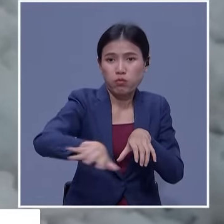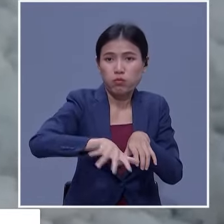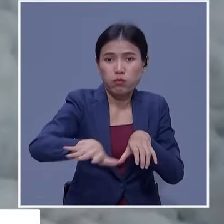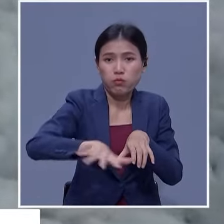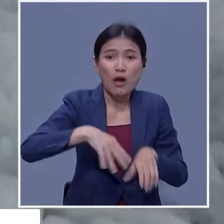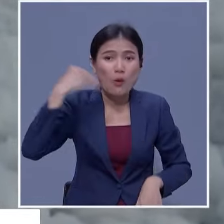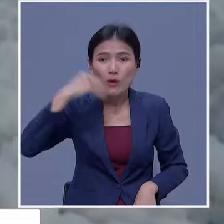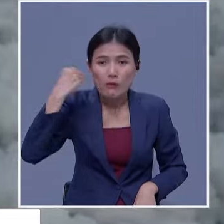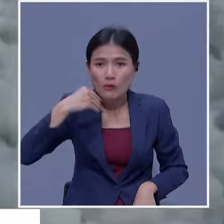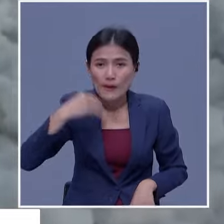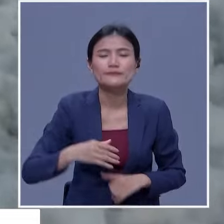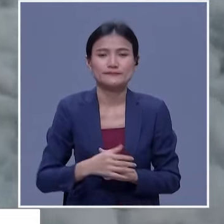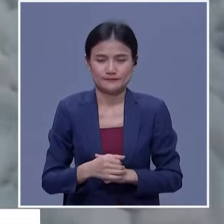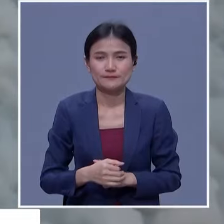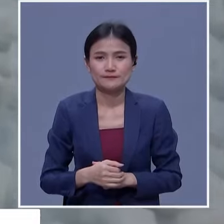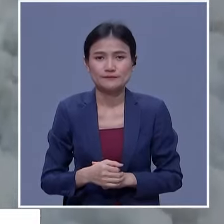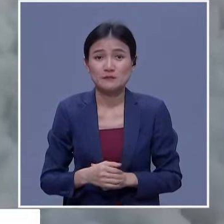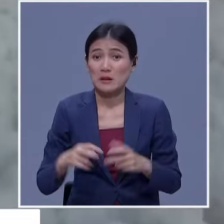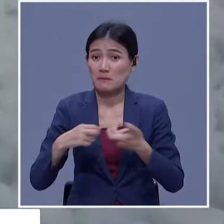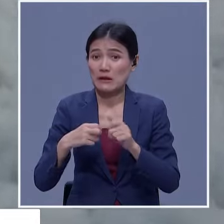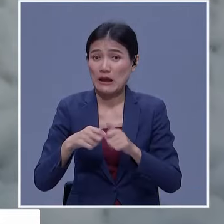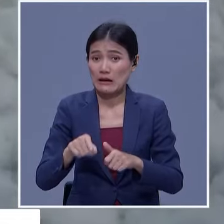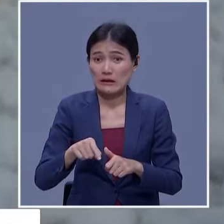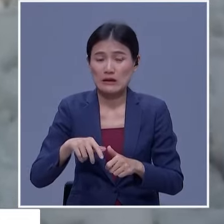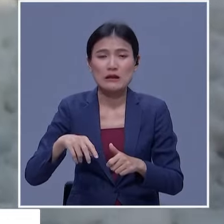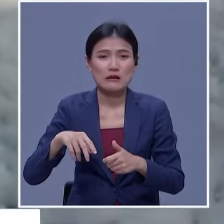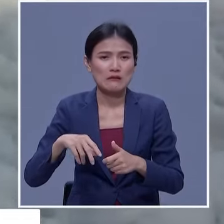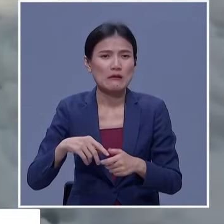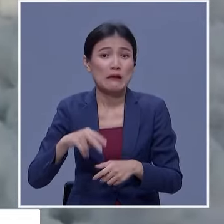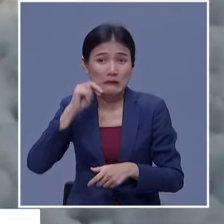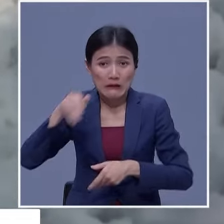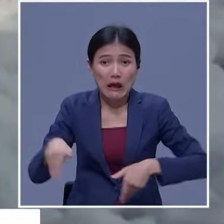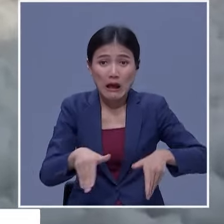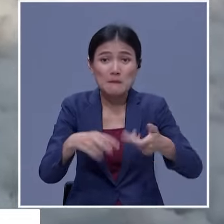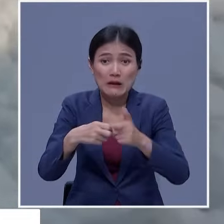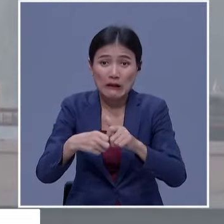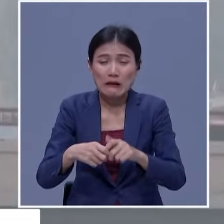ค่ะนอกเหนือจากปัญหามลพิษทางน้ำแล้วนะคะ เมืองหลวงของอินเดียยังถูกปกคลุมไปด้วย